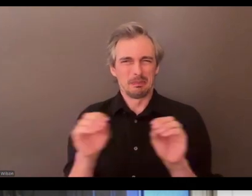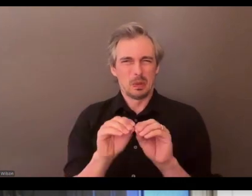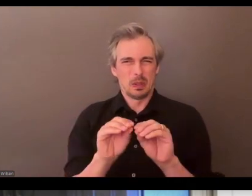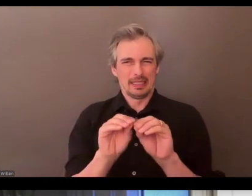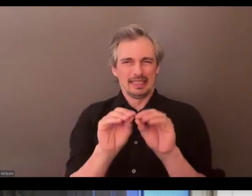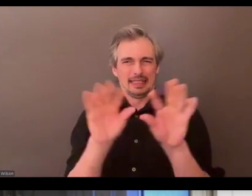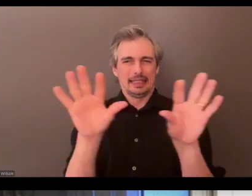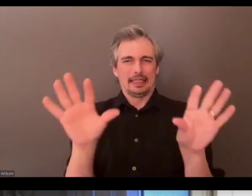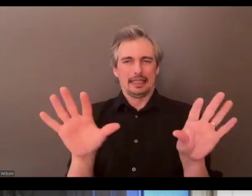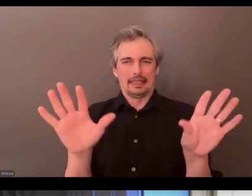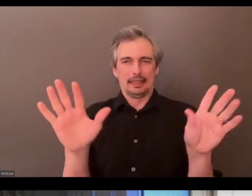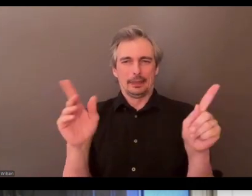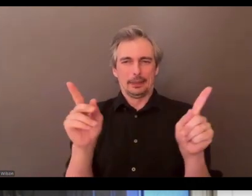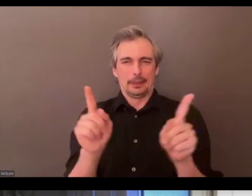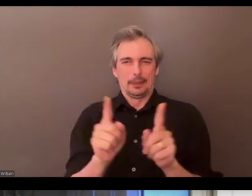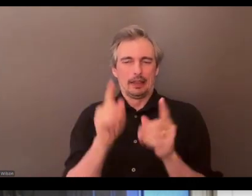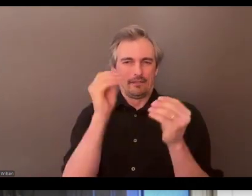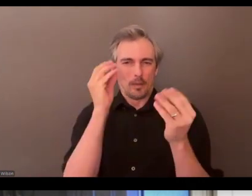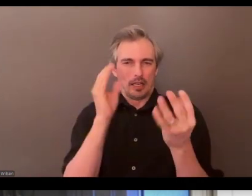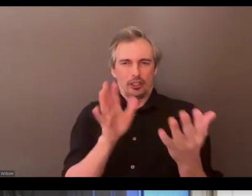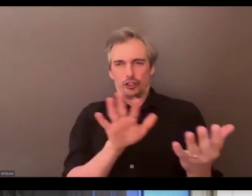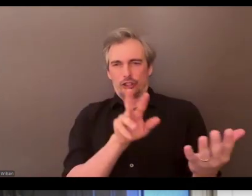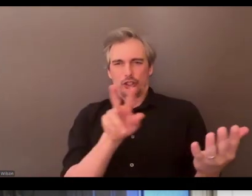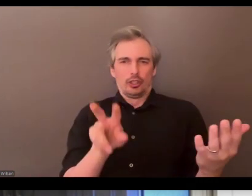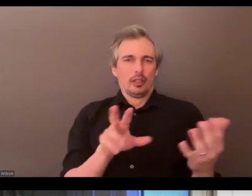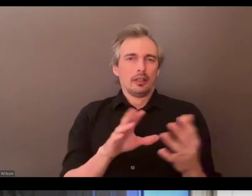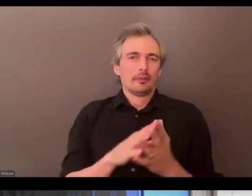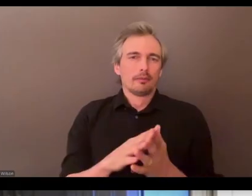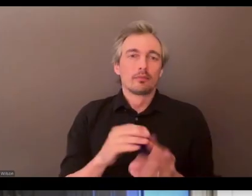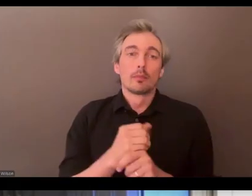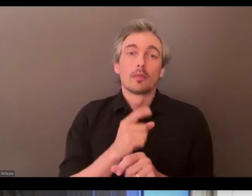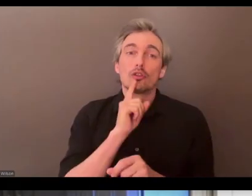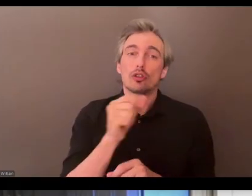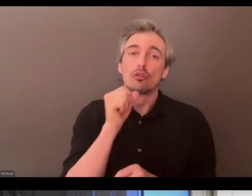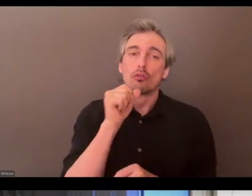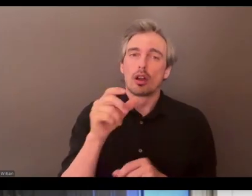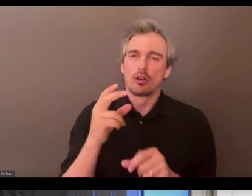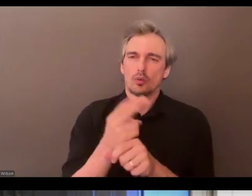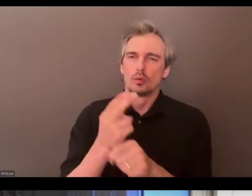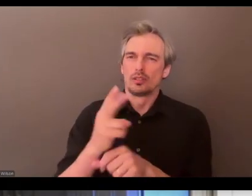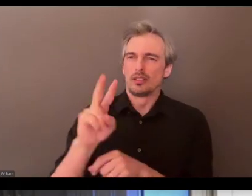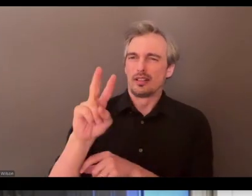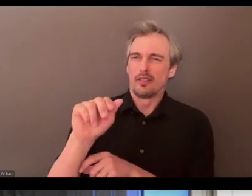だからこそ、ダッシュボ ードが誰にとってもアクセス可能であることが重要です。